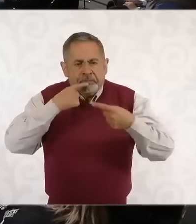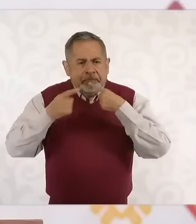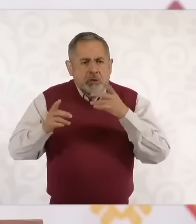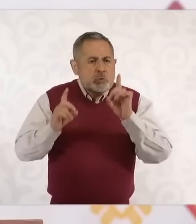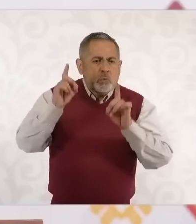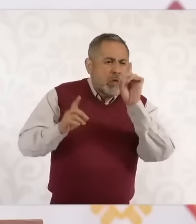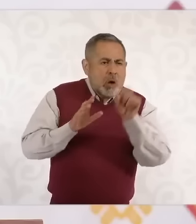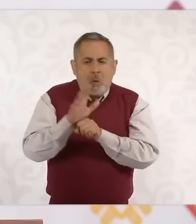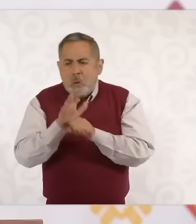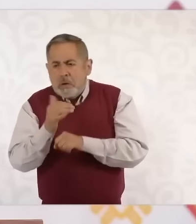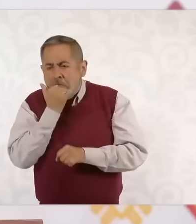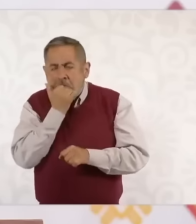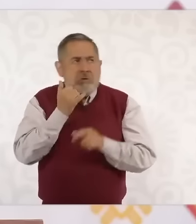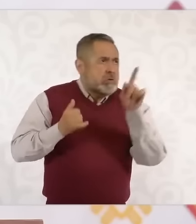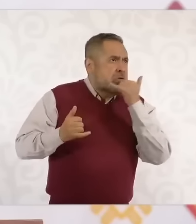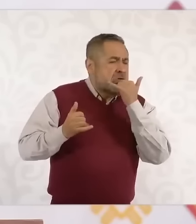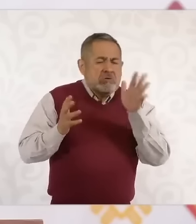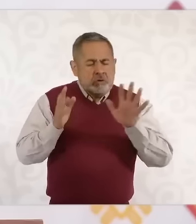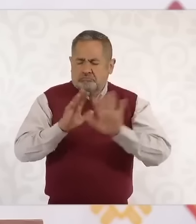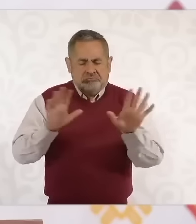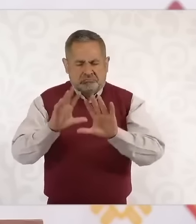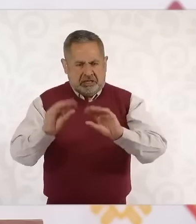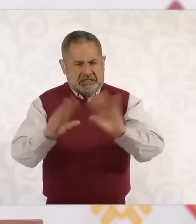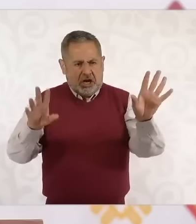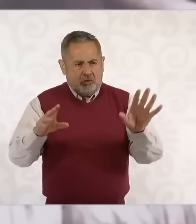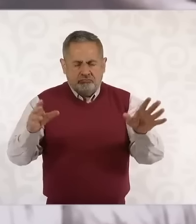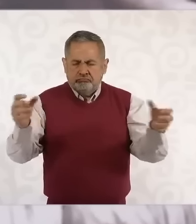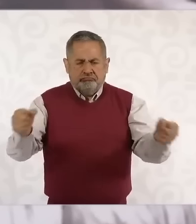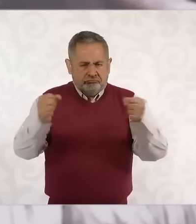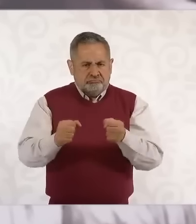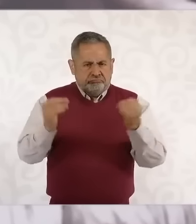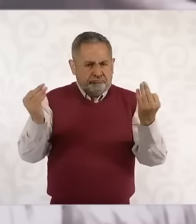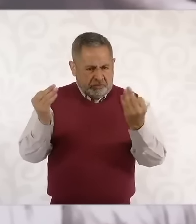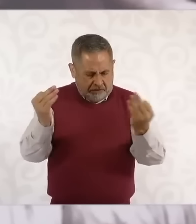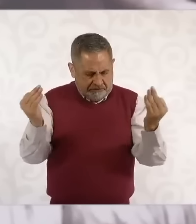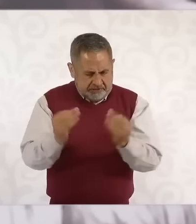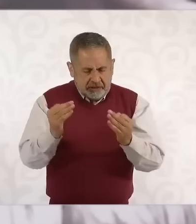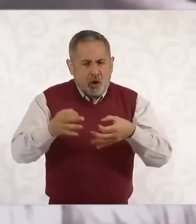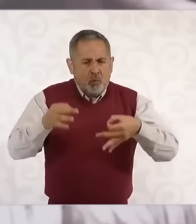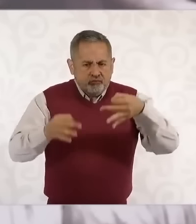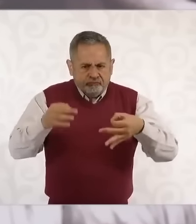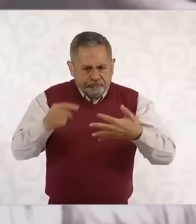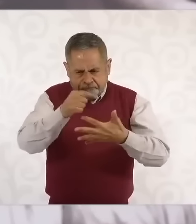la aplicación del tratado. Lo más que podamos. Ese es el objetivo que además lo comparte pues todas